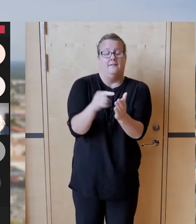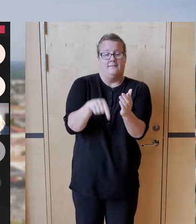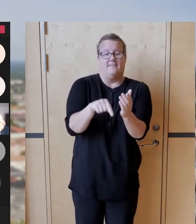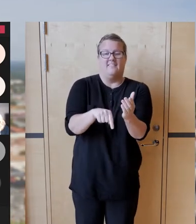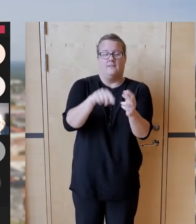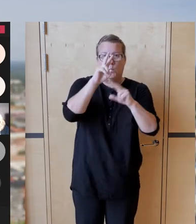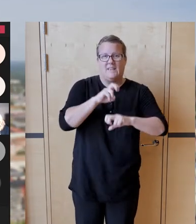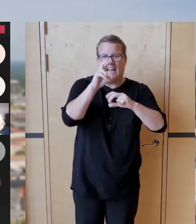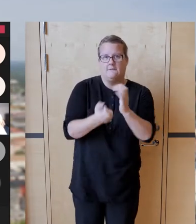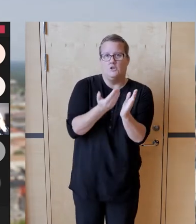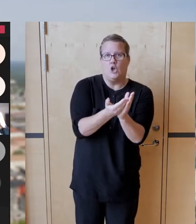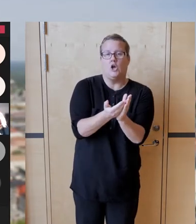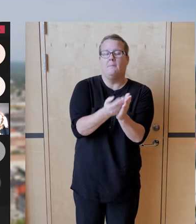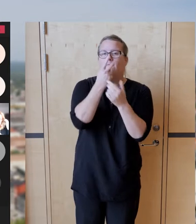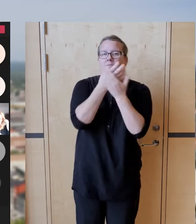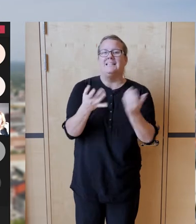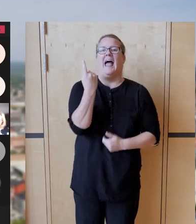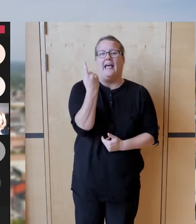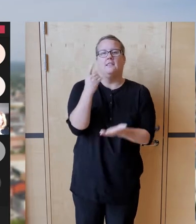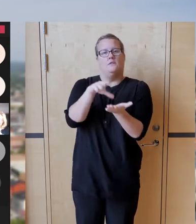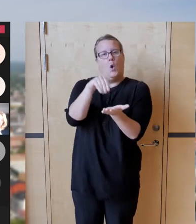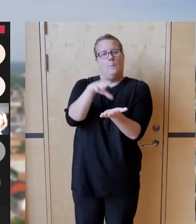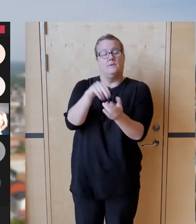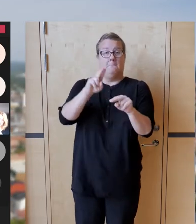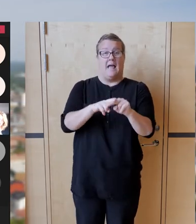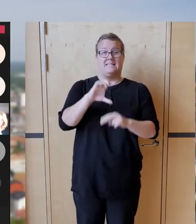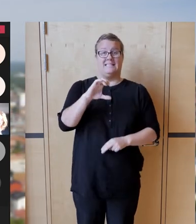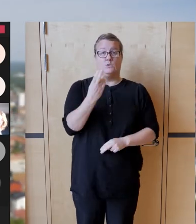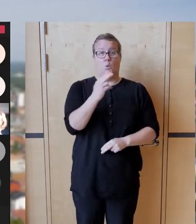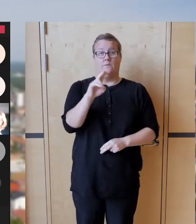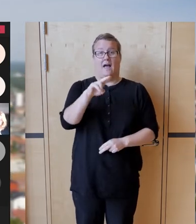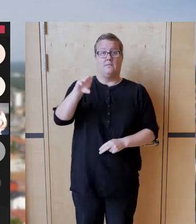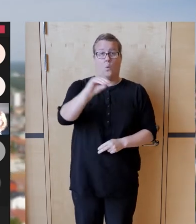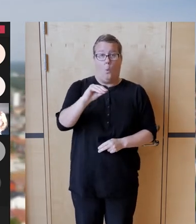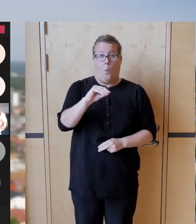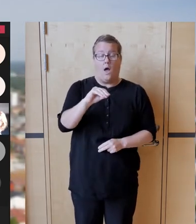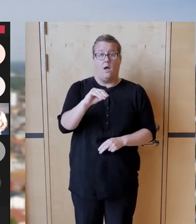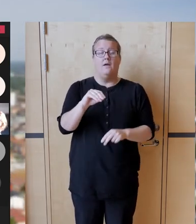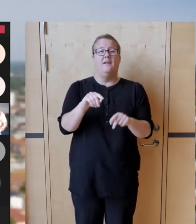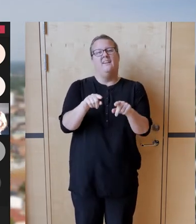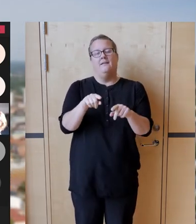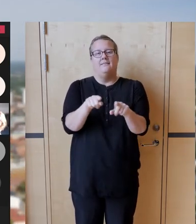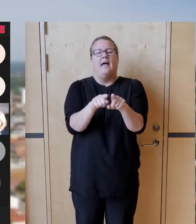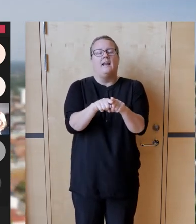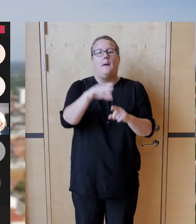Katt ut en tomt på Sunnanå vid Lantmannagatan för en lämplig lokalisering